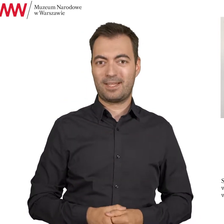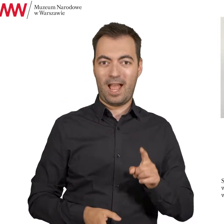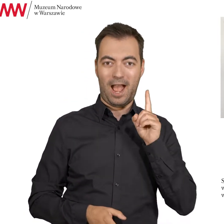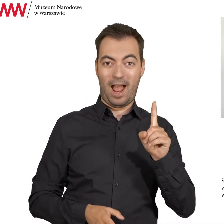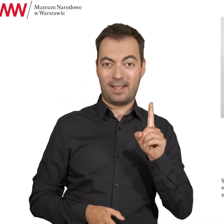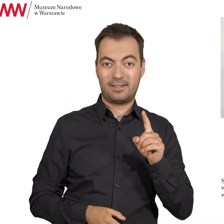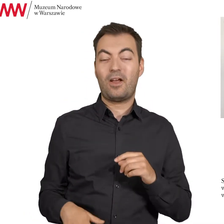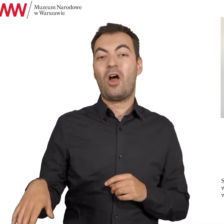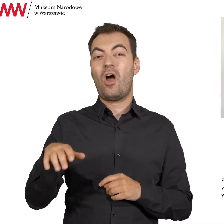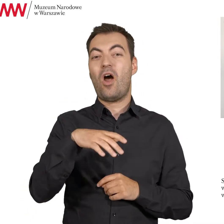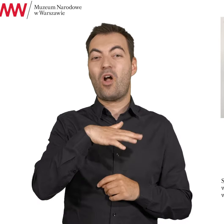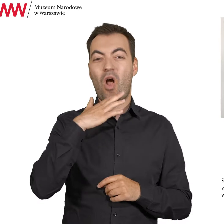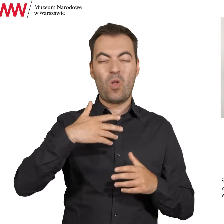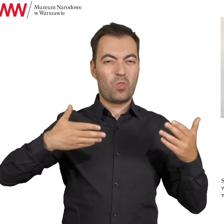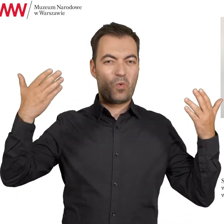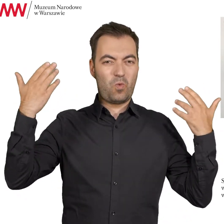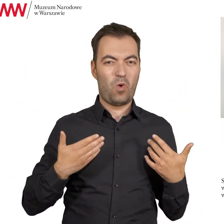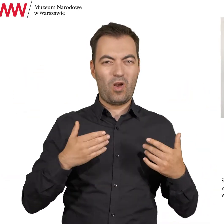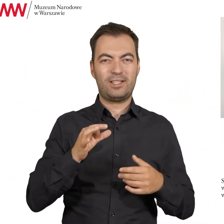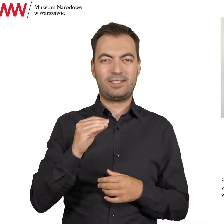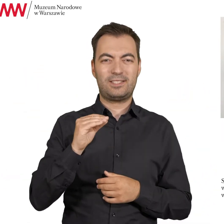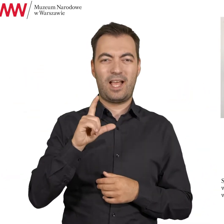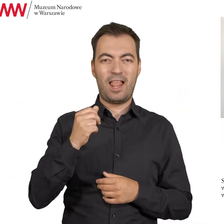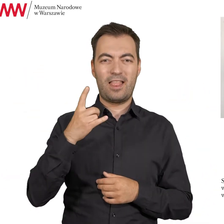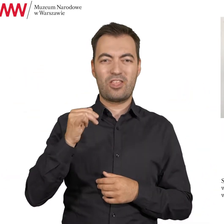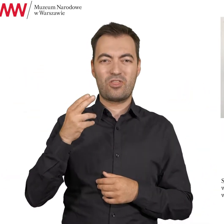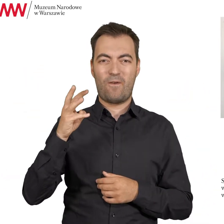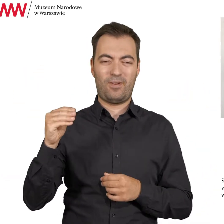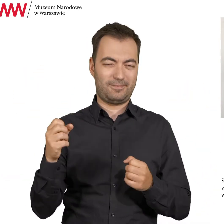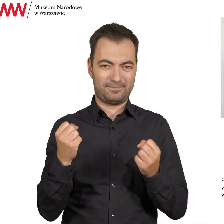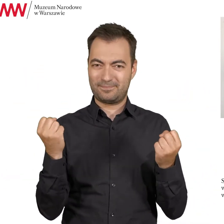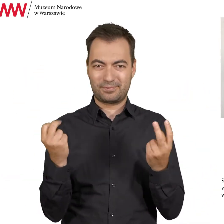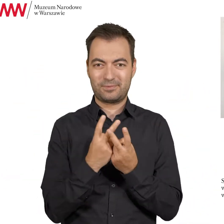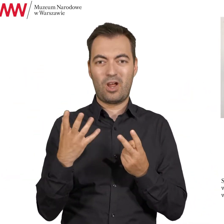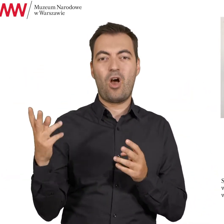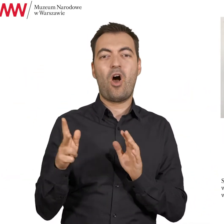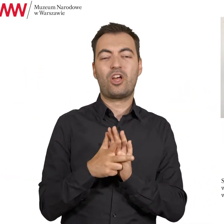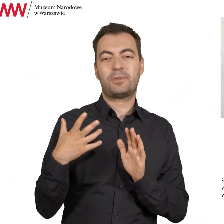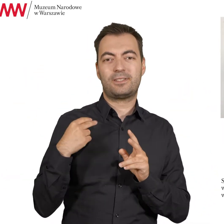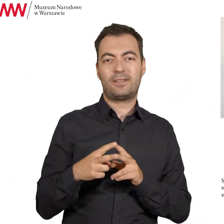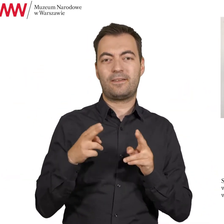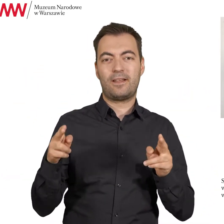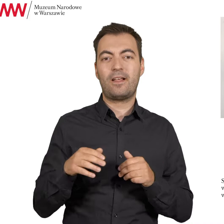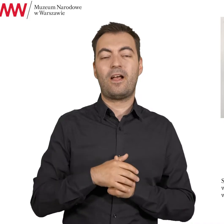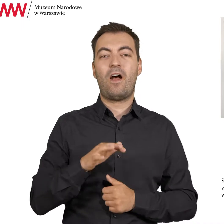Natomiast żywe, seledynowe tła przypominają te,